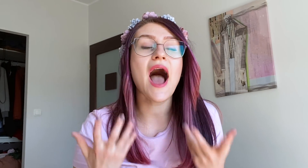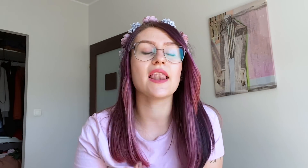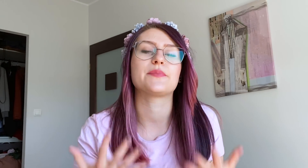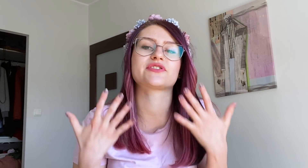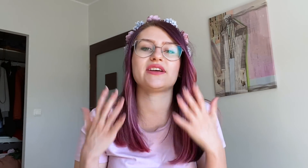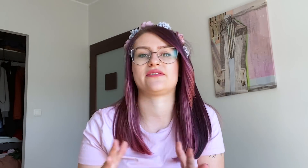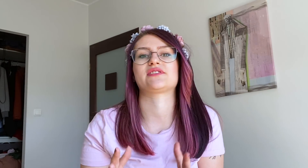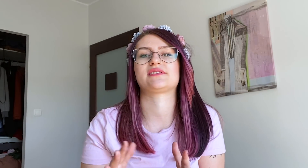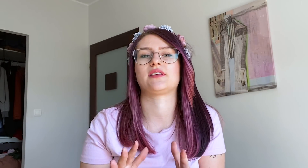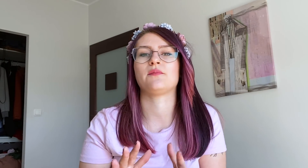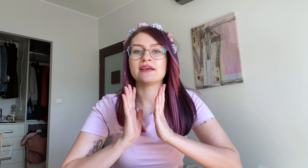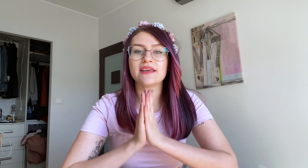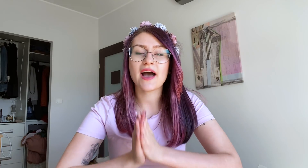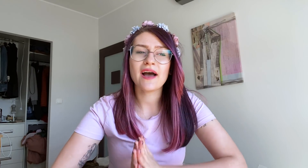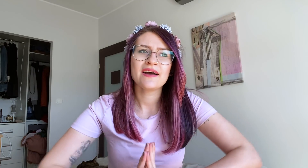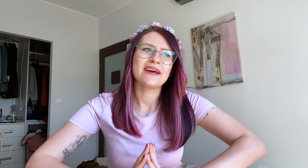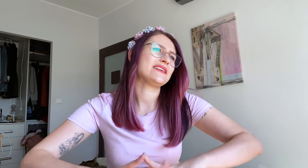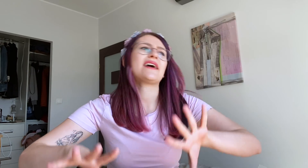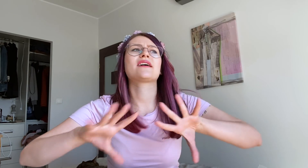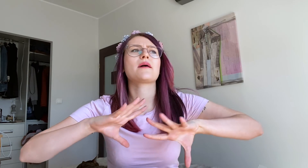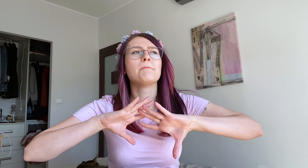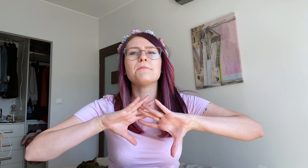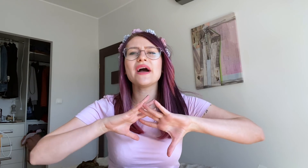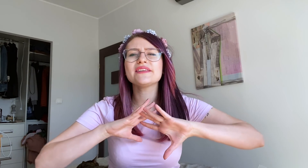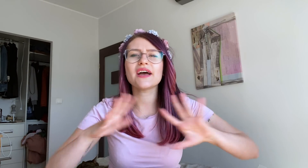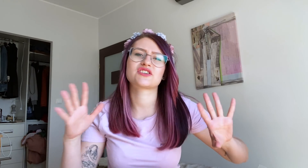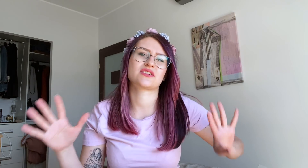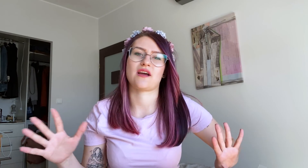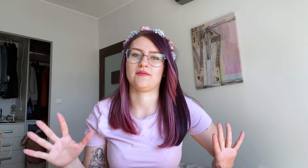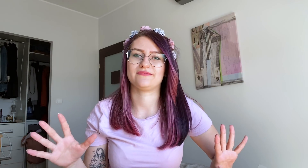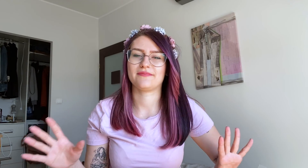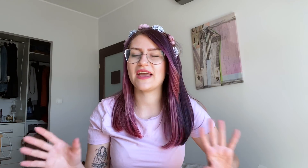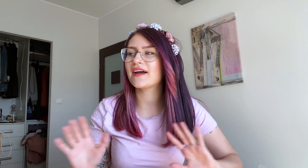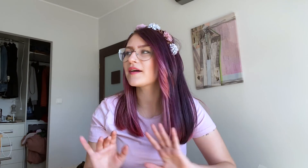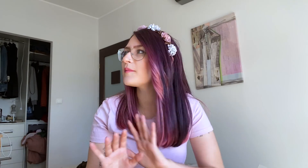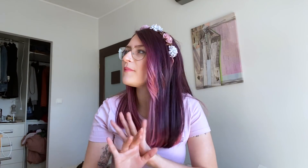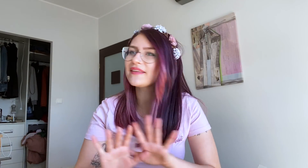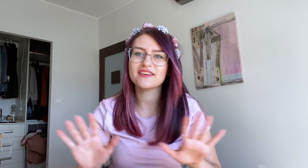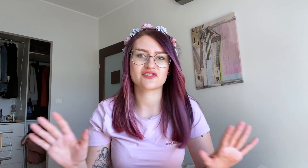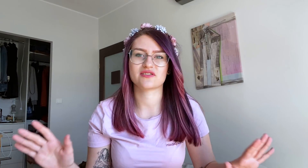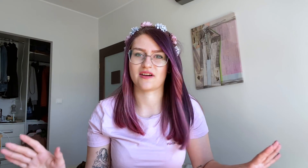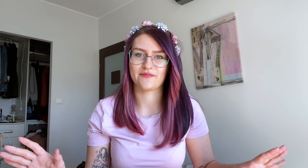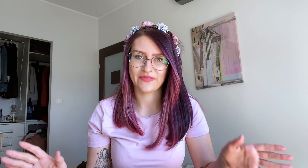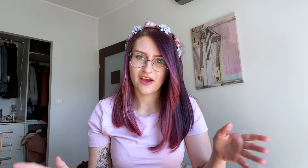ale przede wszystkim ja, jak maniaczka, jak maniaczka